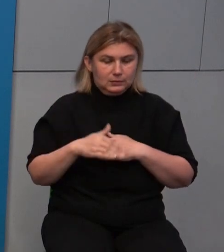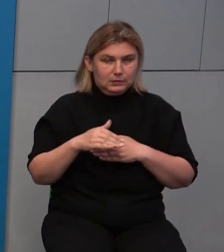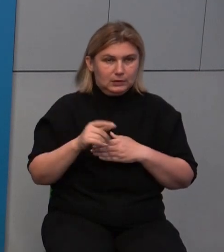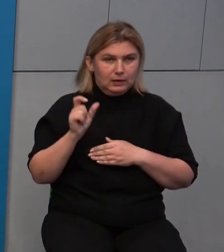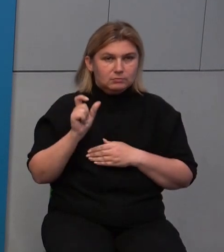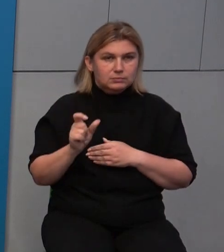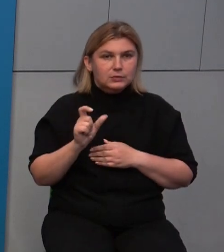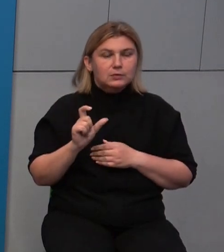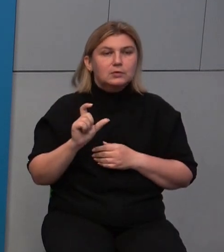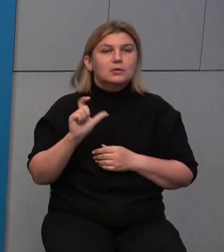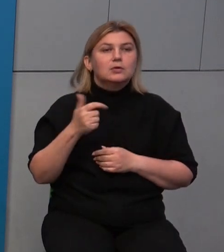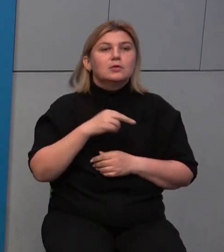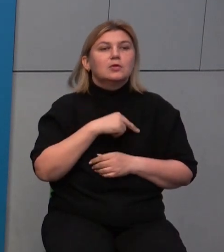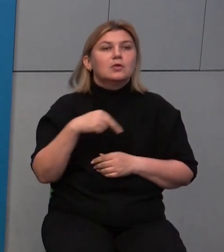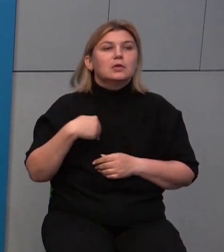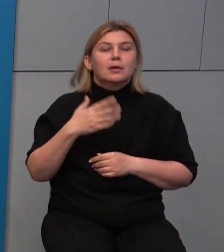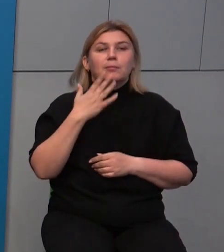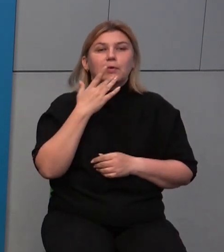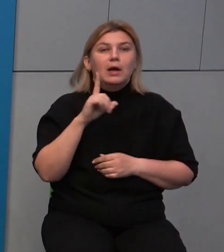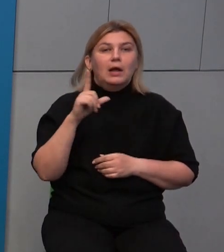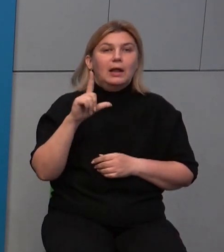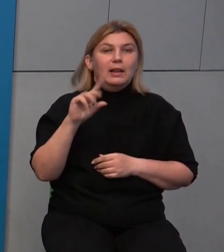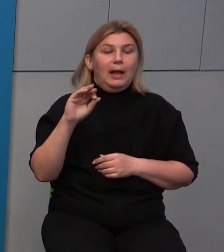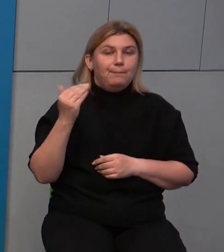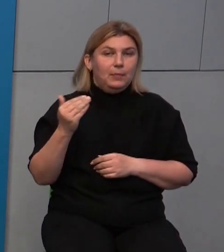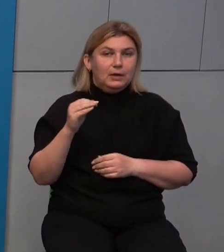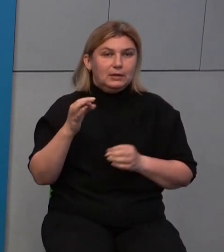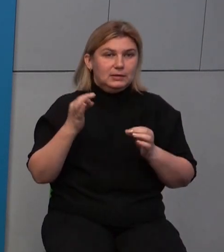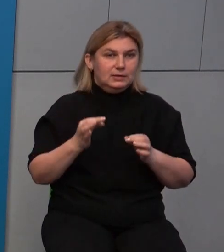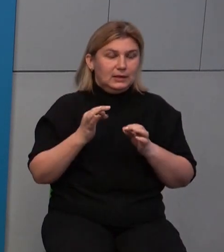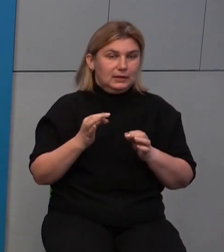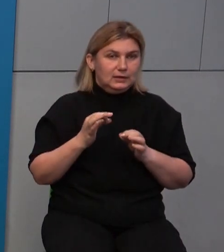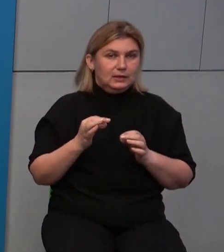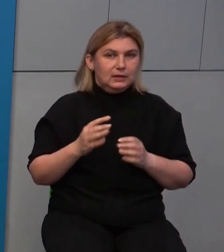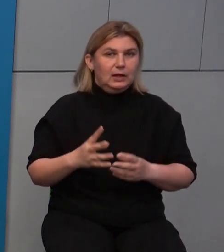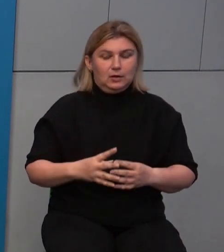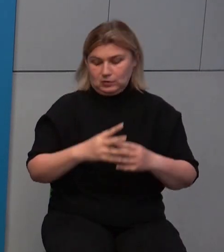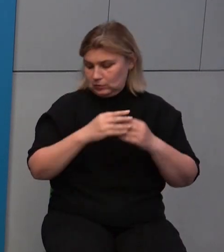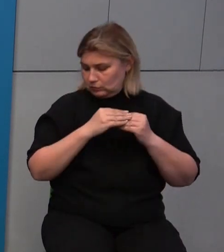co nam mówi proza Lema współcześnie, w momencie, kiedy dostajemy chociażby